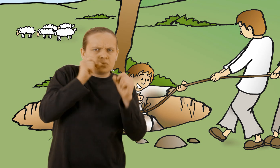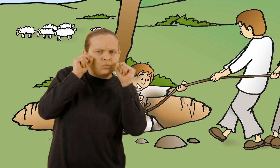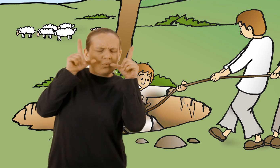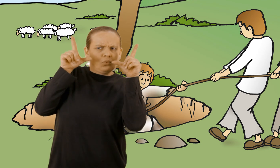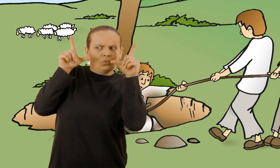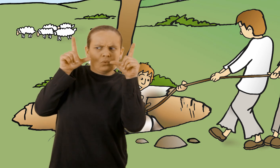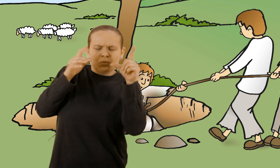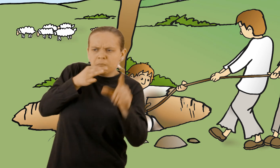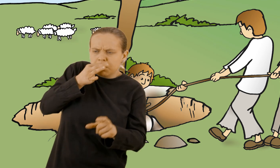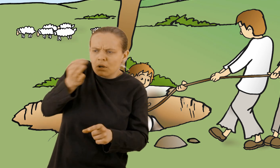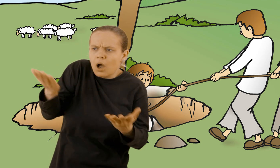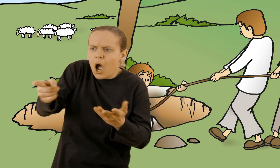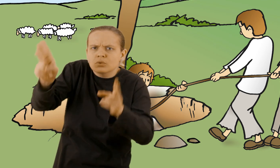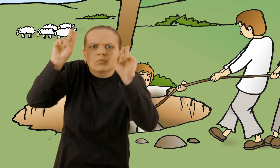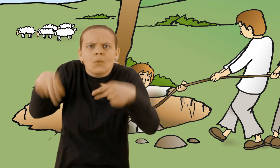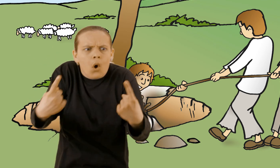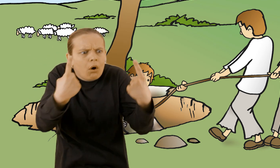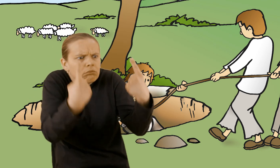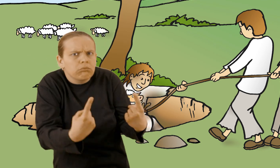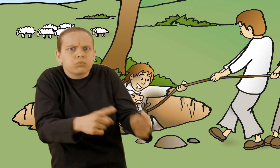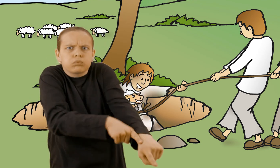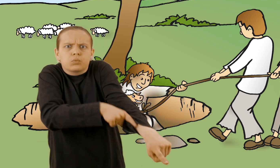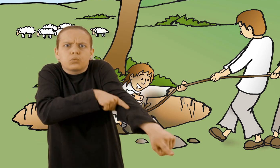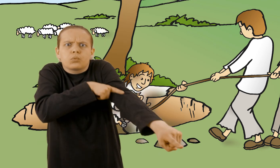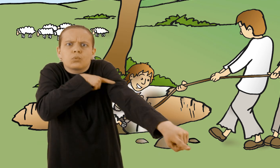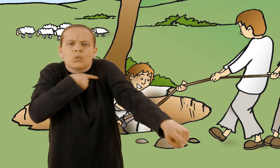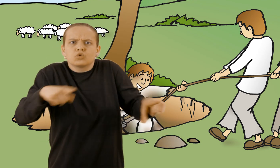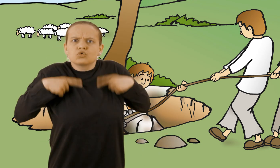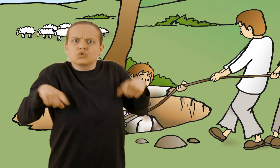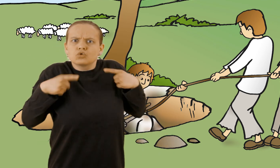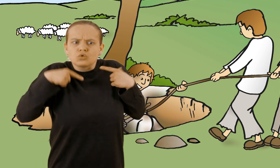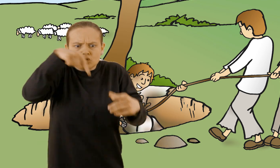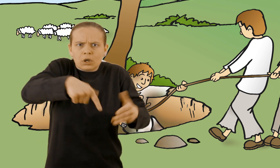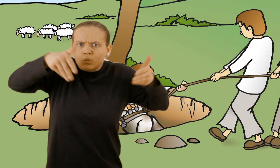Čudili se čudom velikim: "Kako si mogao u toj jami ostati živ?!"